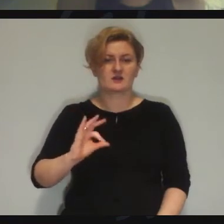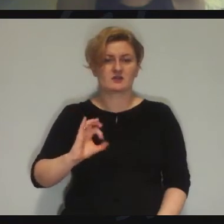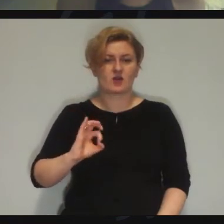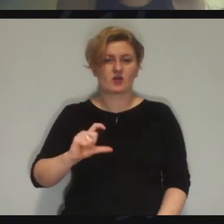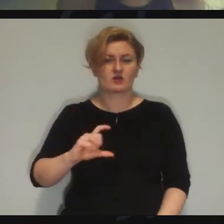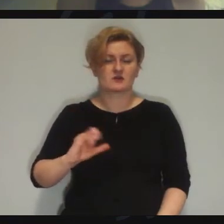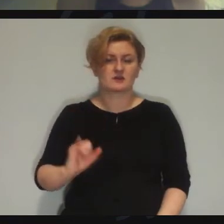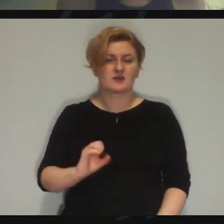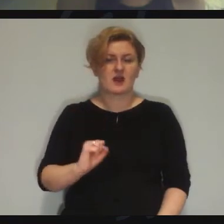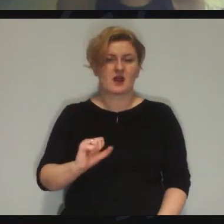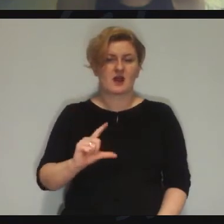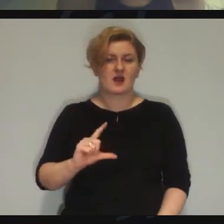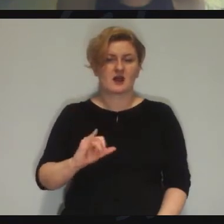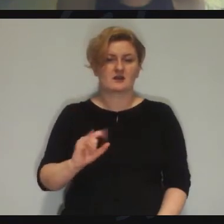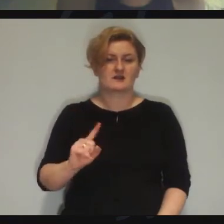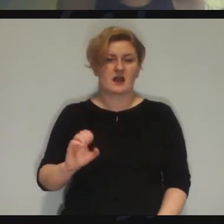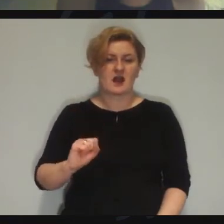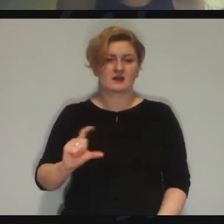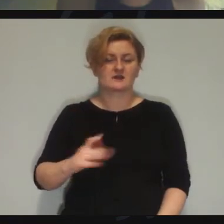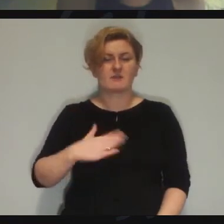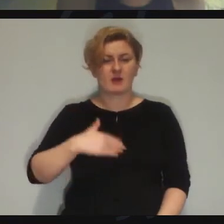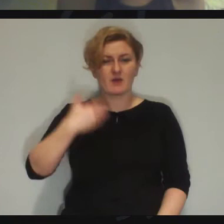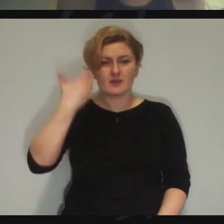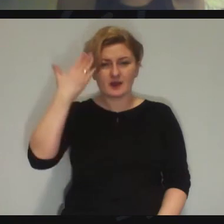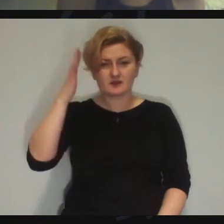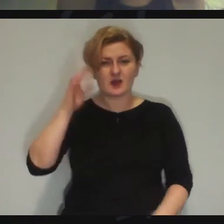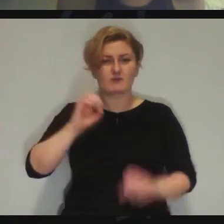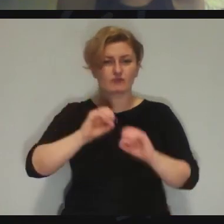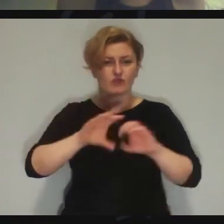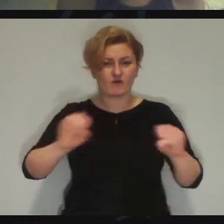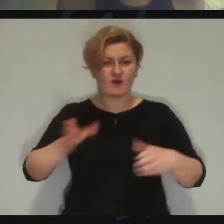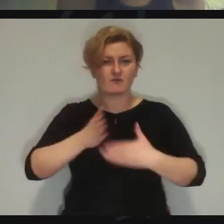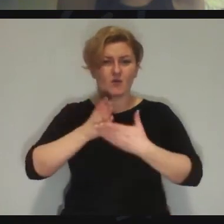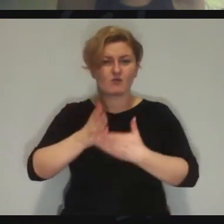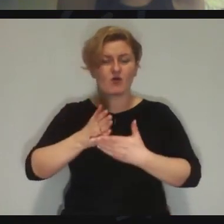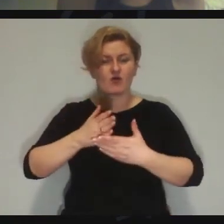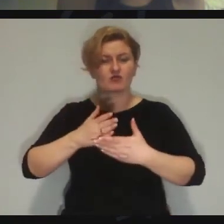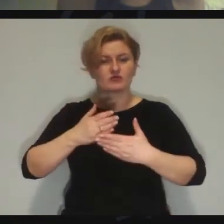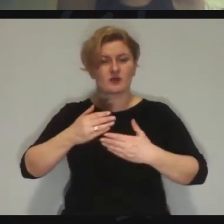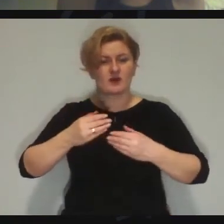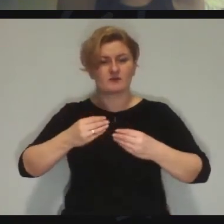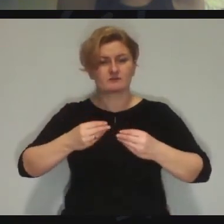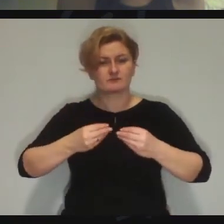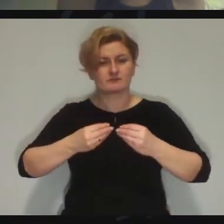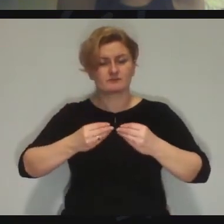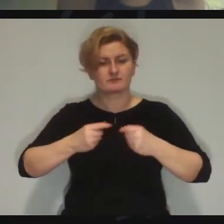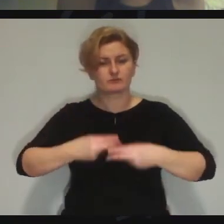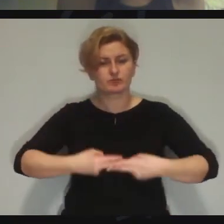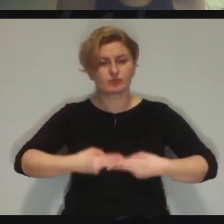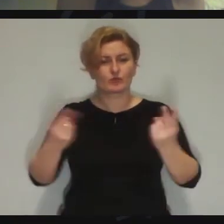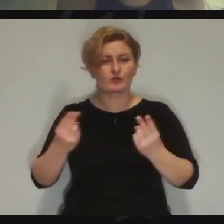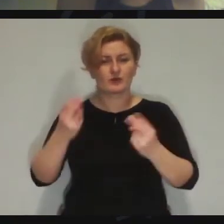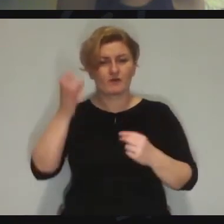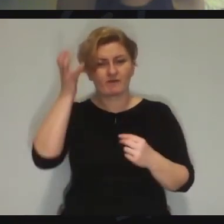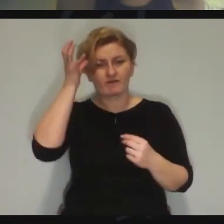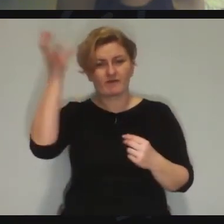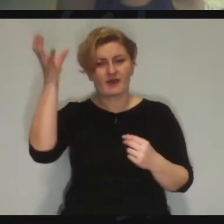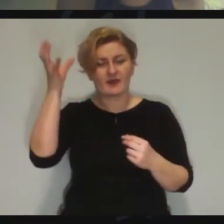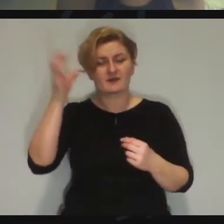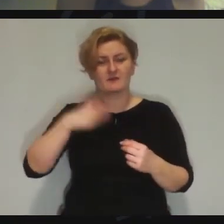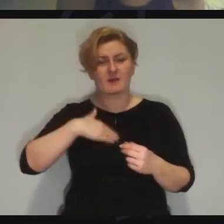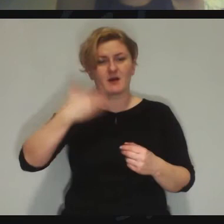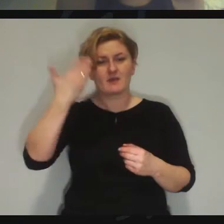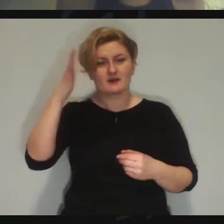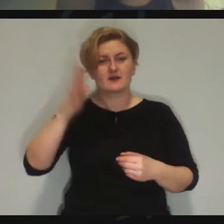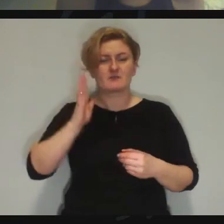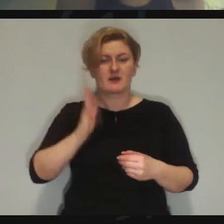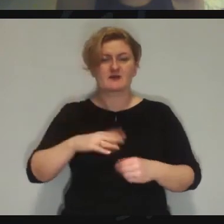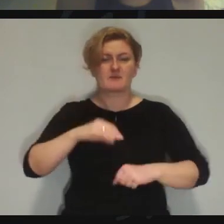i że pedagogika cyrku w tym wymiarze resocjalizacyjnym zaistnieje jako jedna z metod twórczej resocjalizacji.